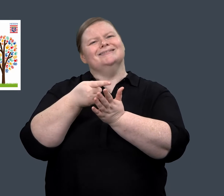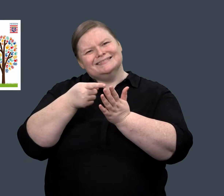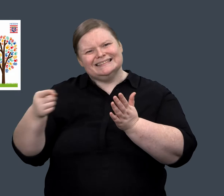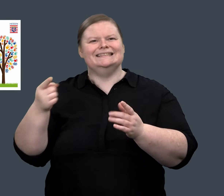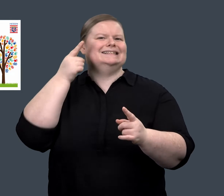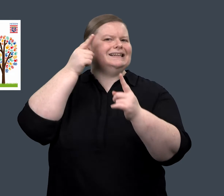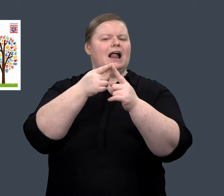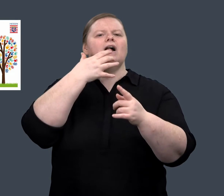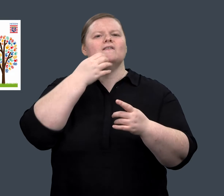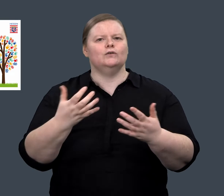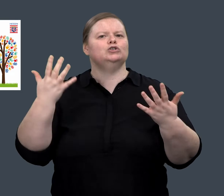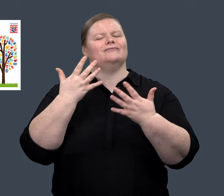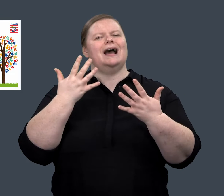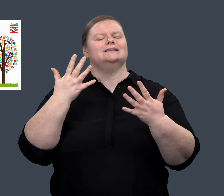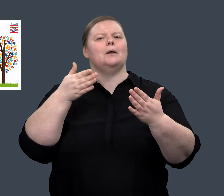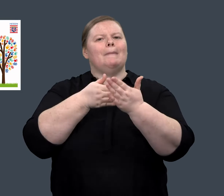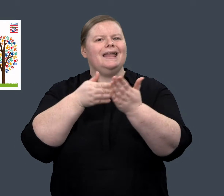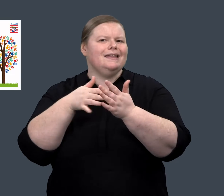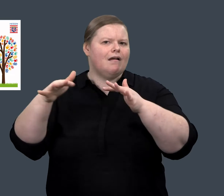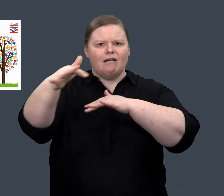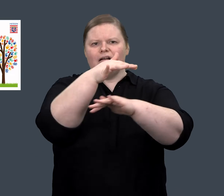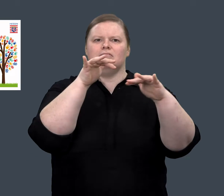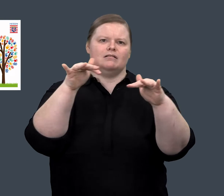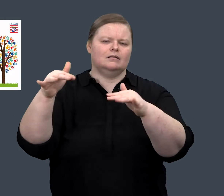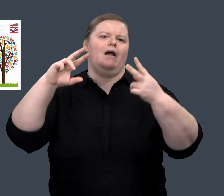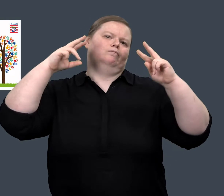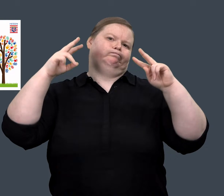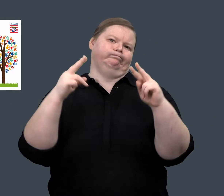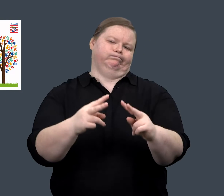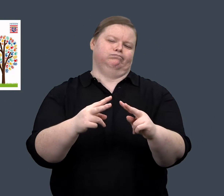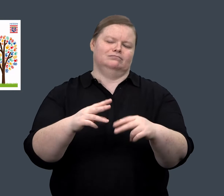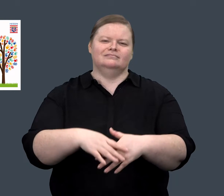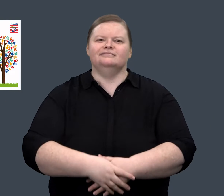Ziel ist es, gemeinsam Wege zum Abbau von Barrieren auszuloten.